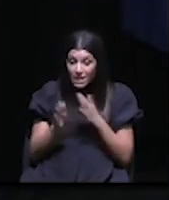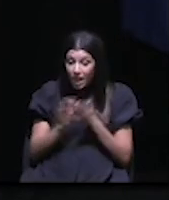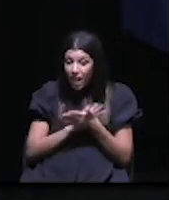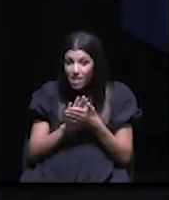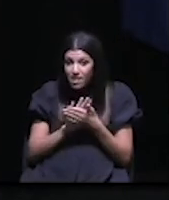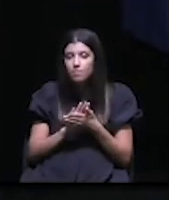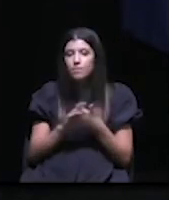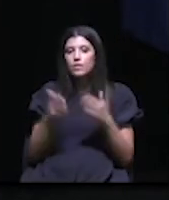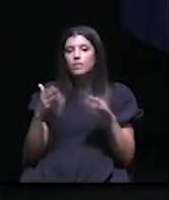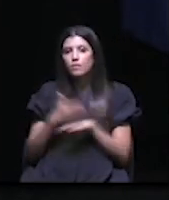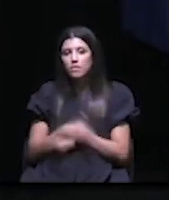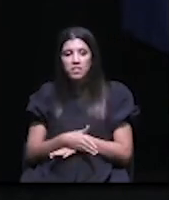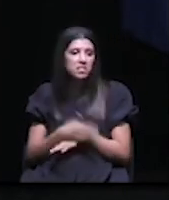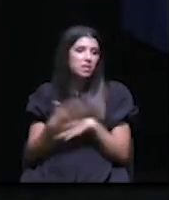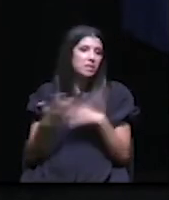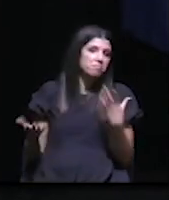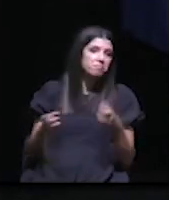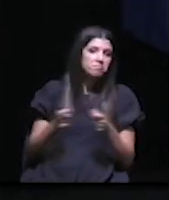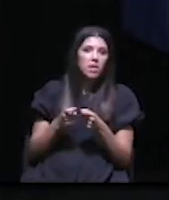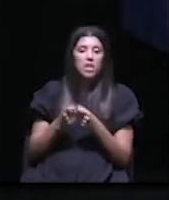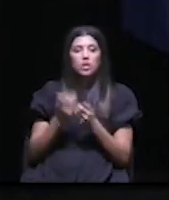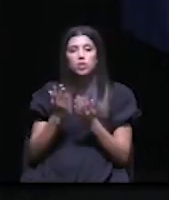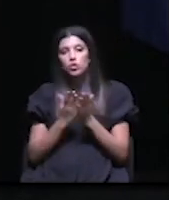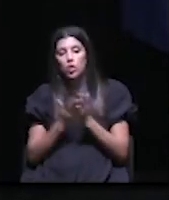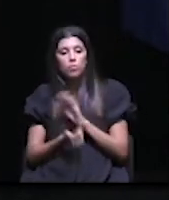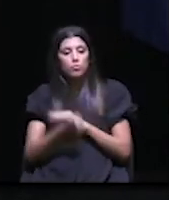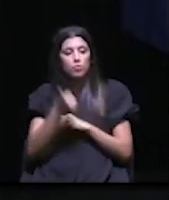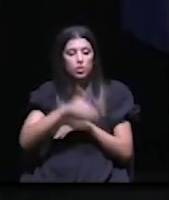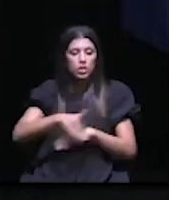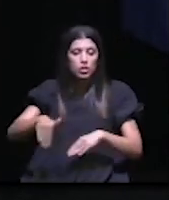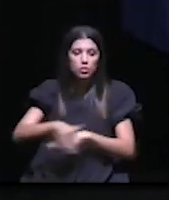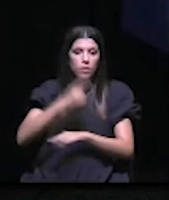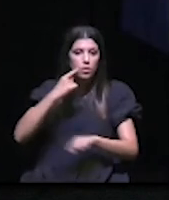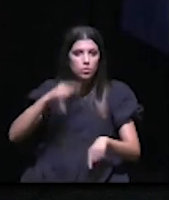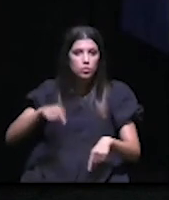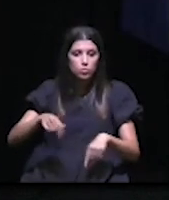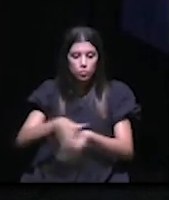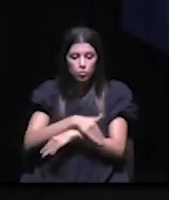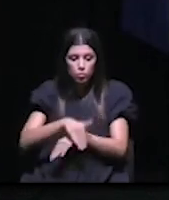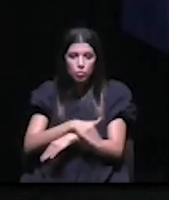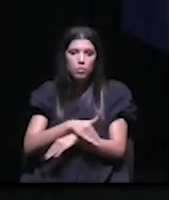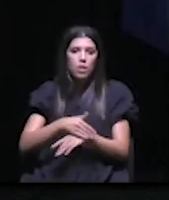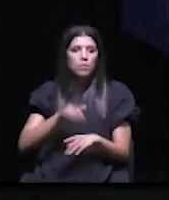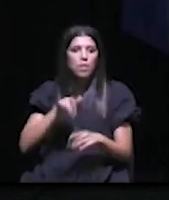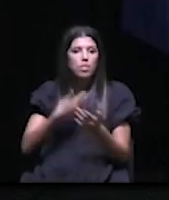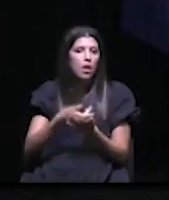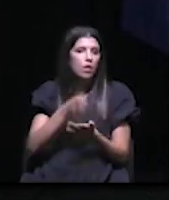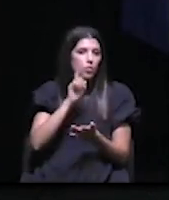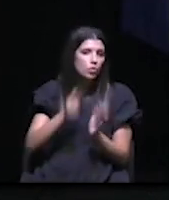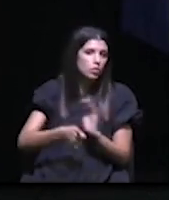Intervenções pontuais junto às escolas de melhoria do espaço urbano para tornar melhor e mais seguro, dando as condições para as crianças,